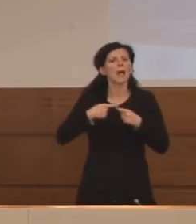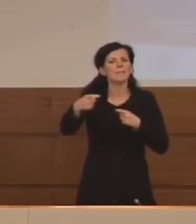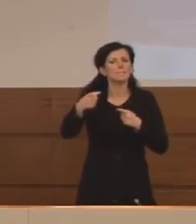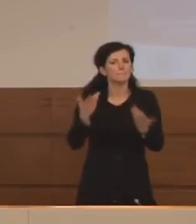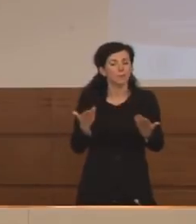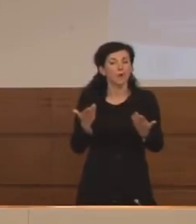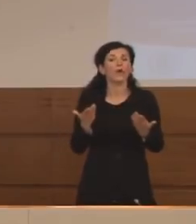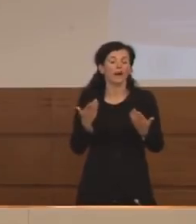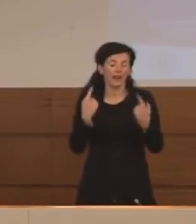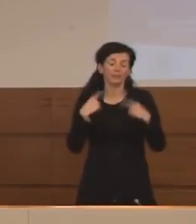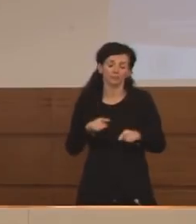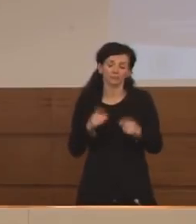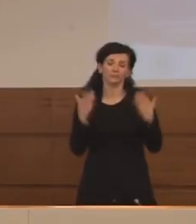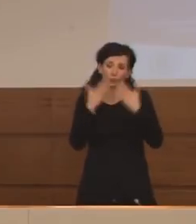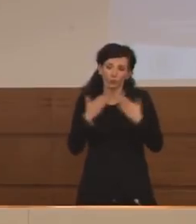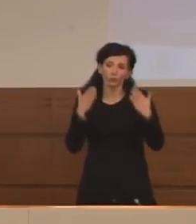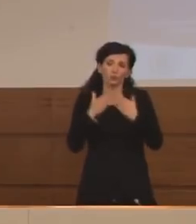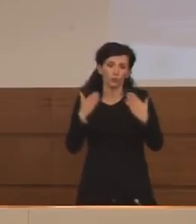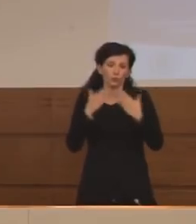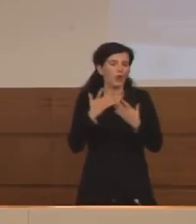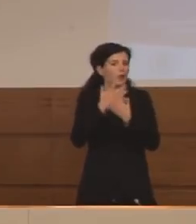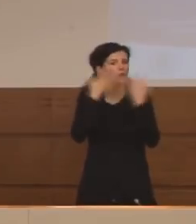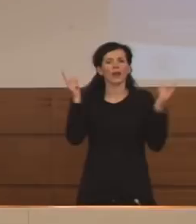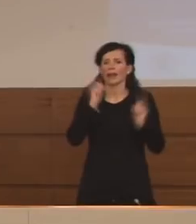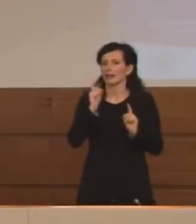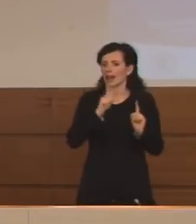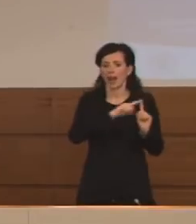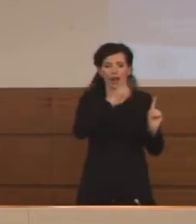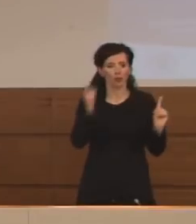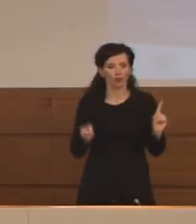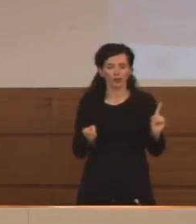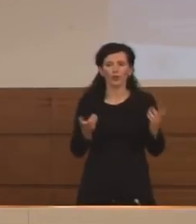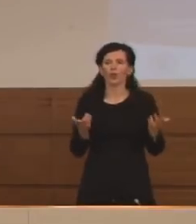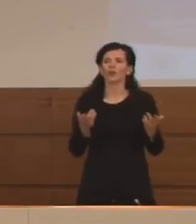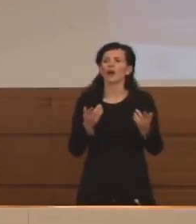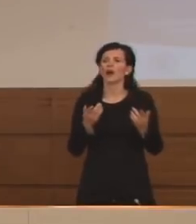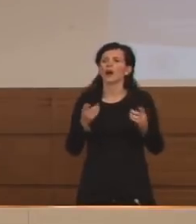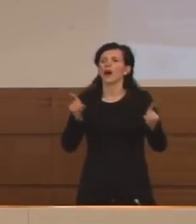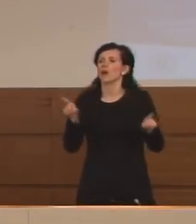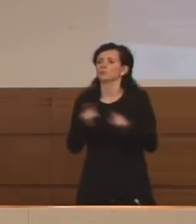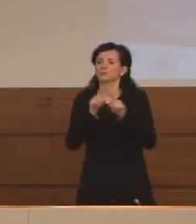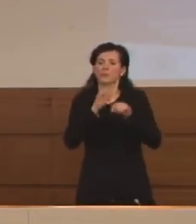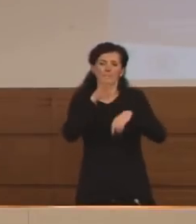Io penso che per analogia con altre malattie infettive probabilmente lo è.